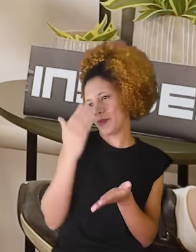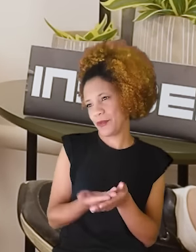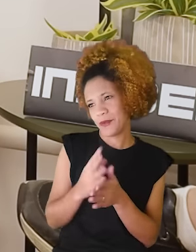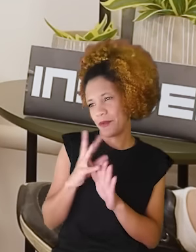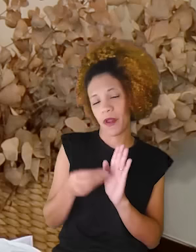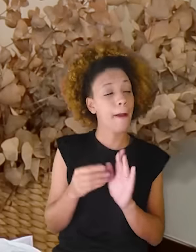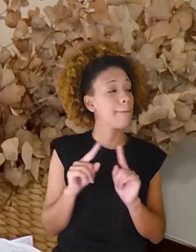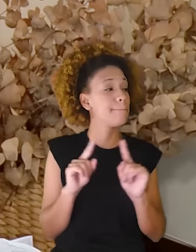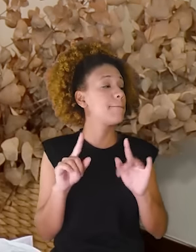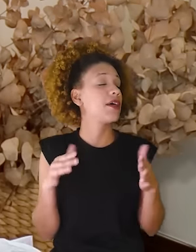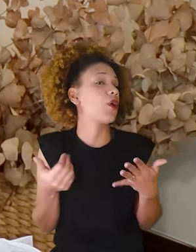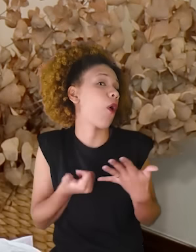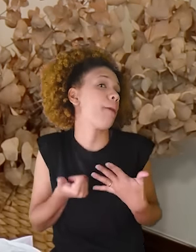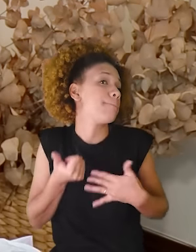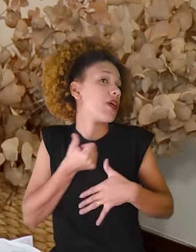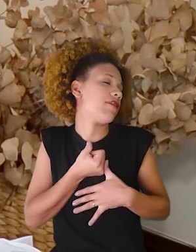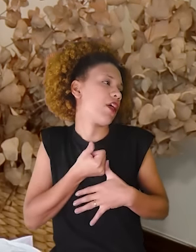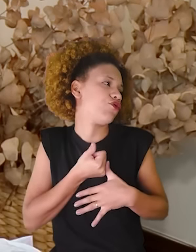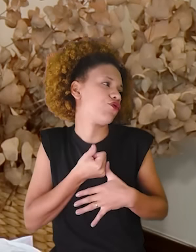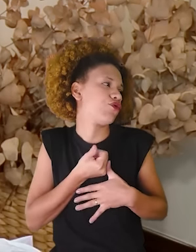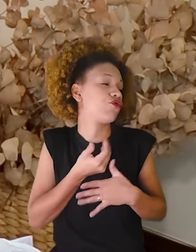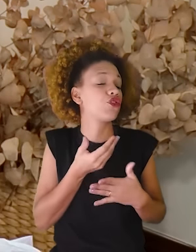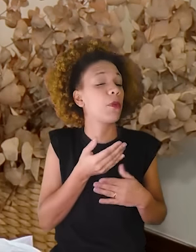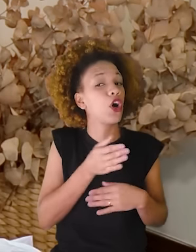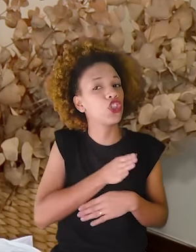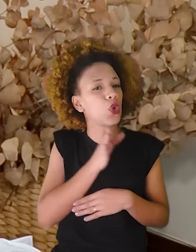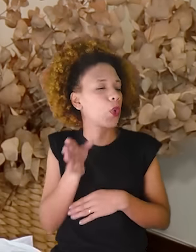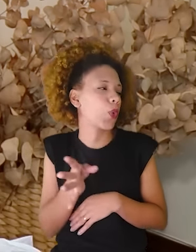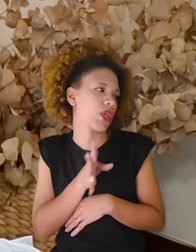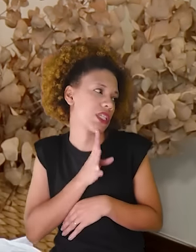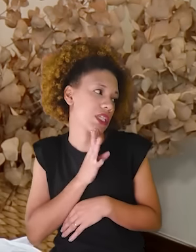isso mas qual o privilégio dessa mulher do fato dela tá indo conhecer seu pai já aconteceu de você